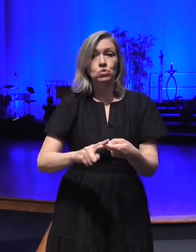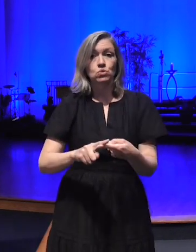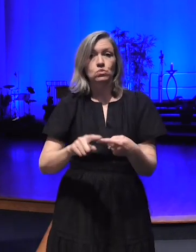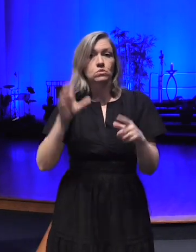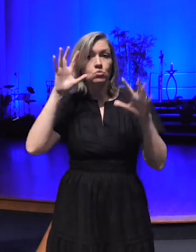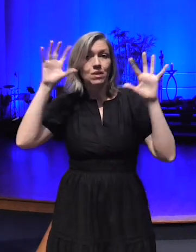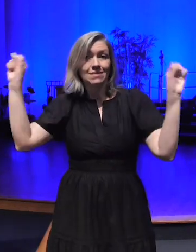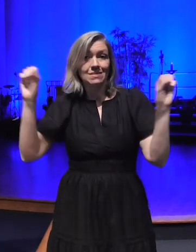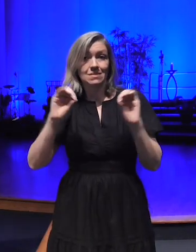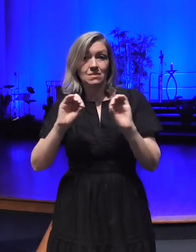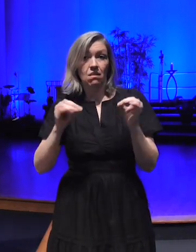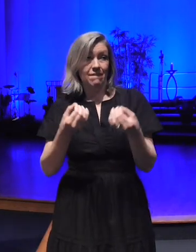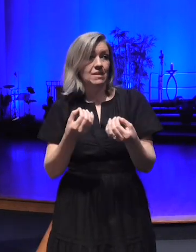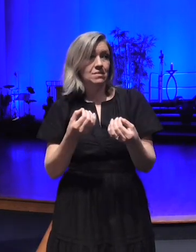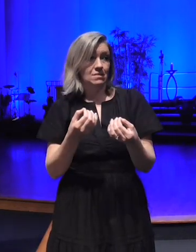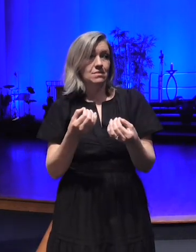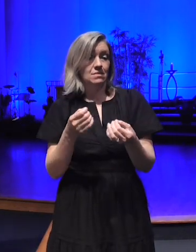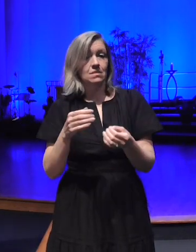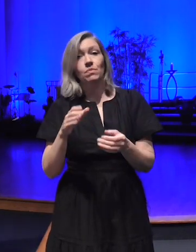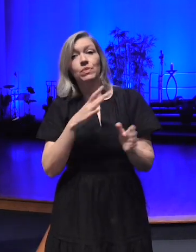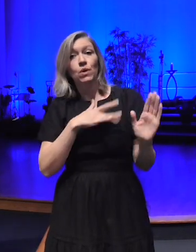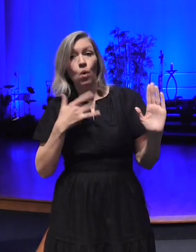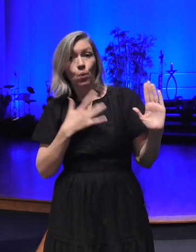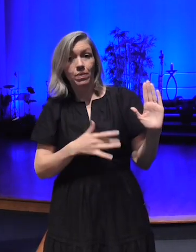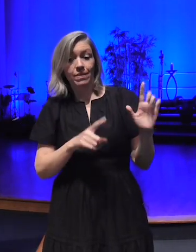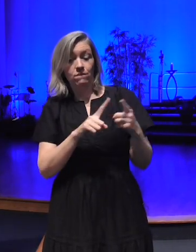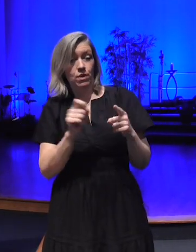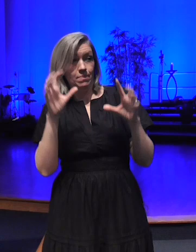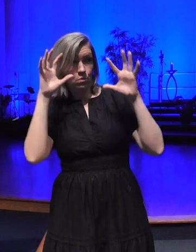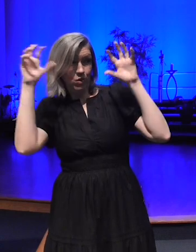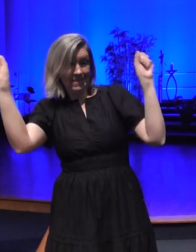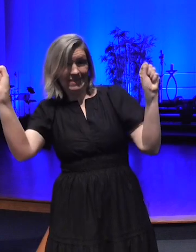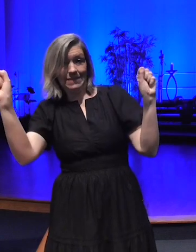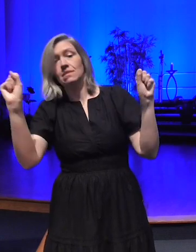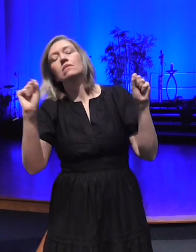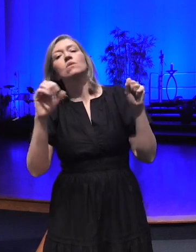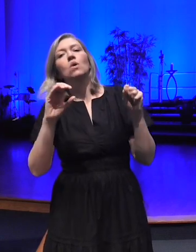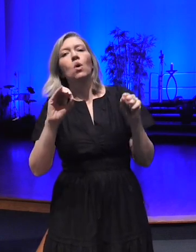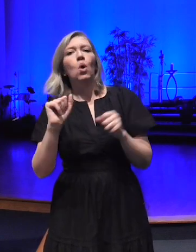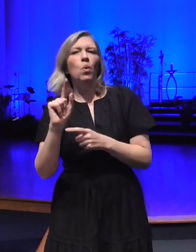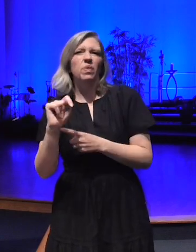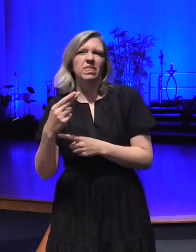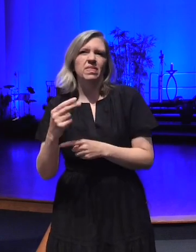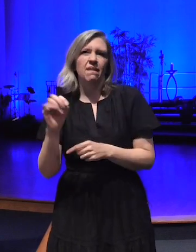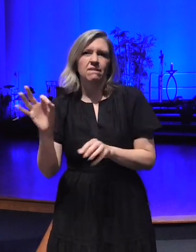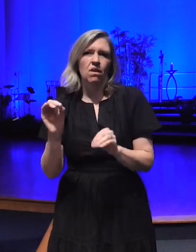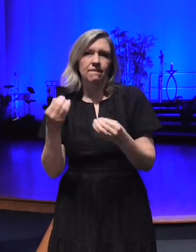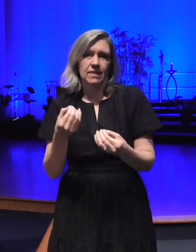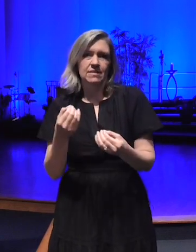juramento del presidente, el juramento del cargo como administrador de Asuntos de Veteranos, supervisando un